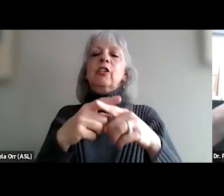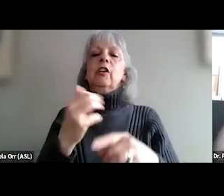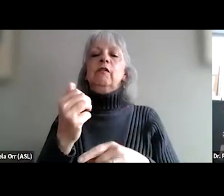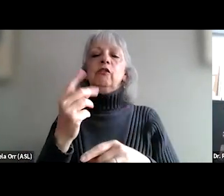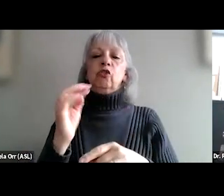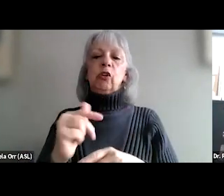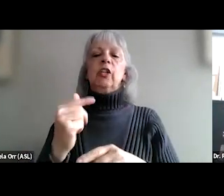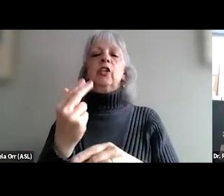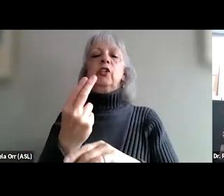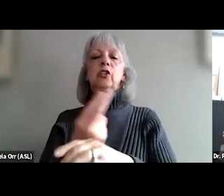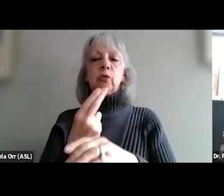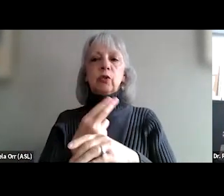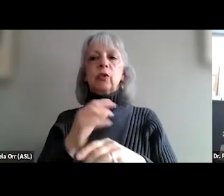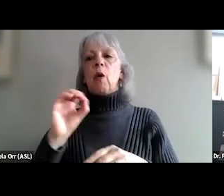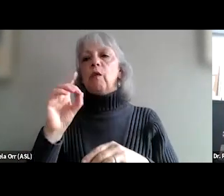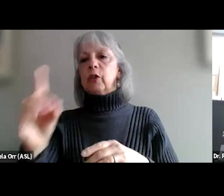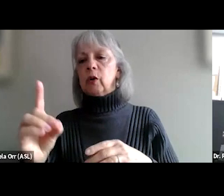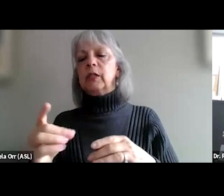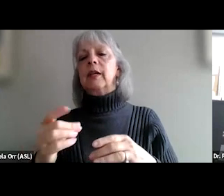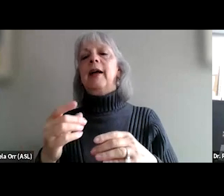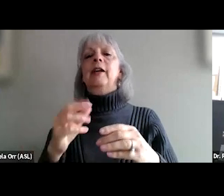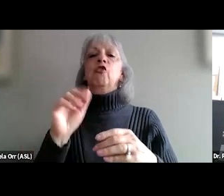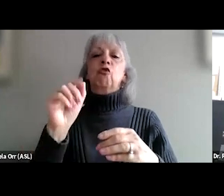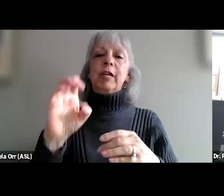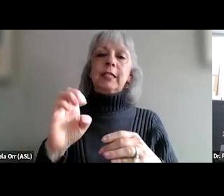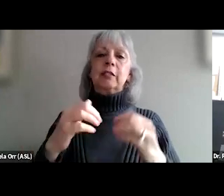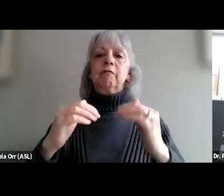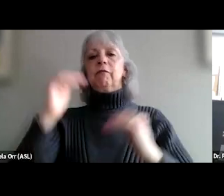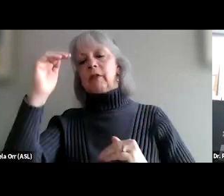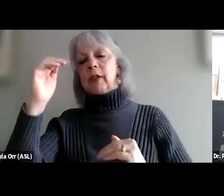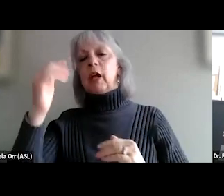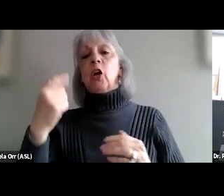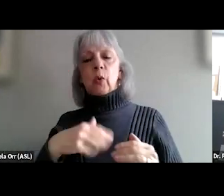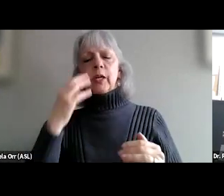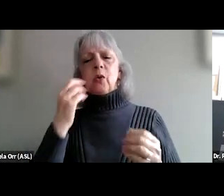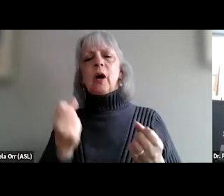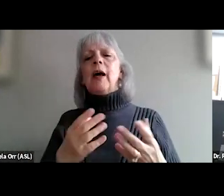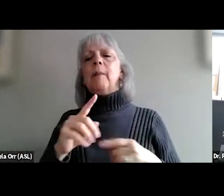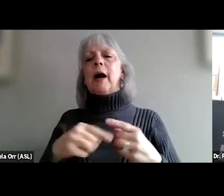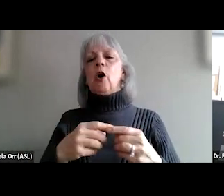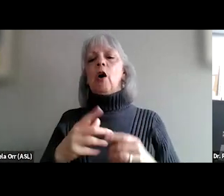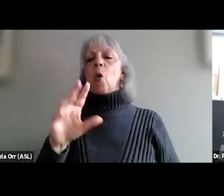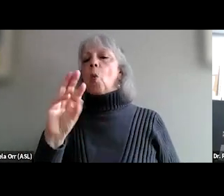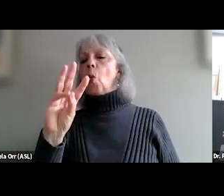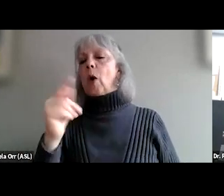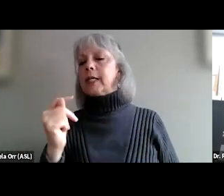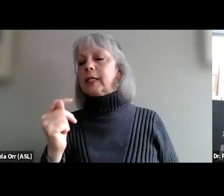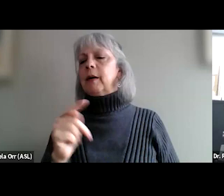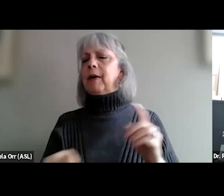y el racismo sistémico y la desinversión. Sabíamos mucho sobre el qué, pero no conocíamos la profundidad del por qué.